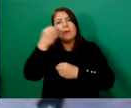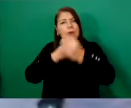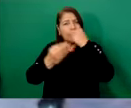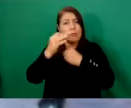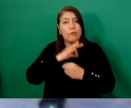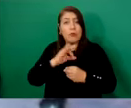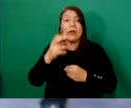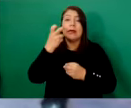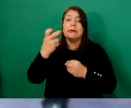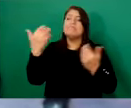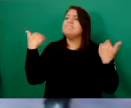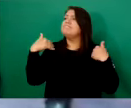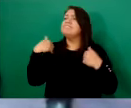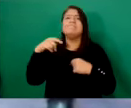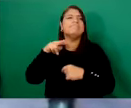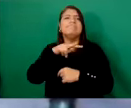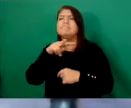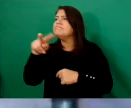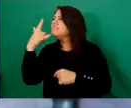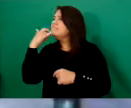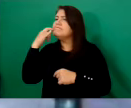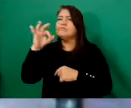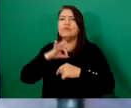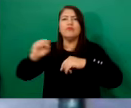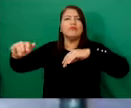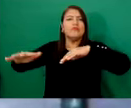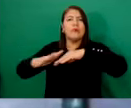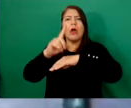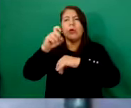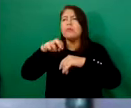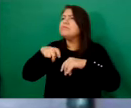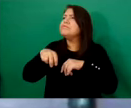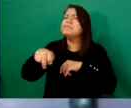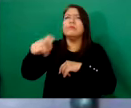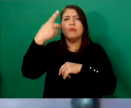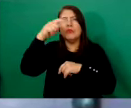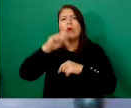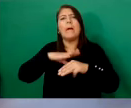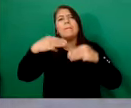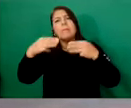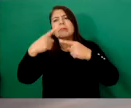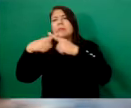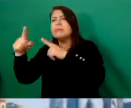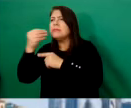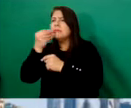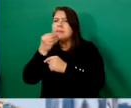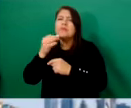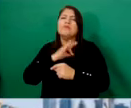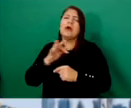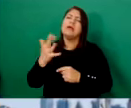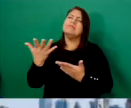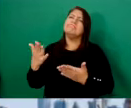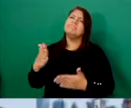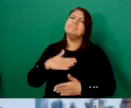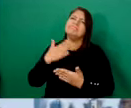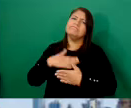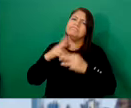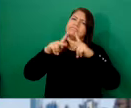En el paseo marítimo se puede disfrutar también de puestos de comida, mercadillos y la posibilidad de disfrutar en la playa.